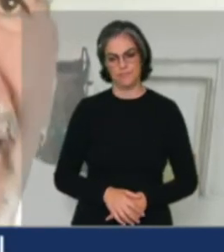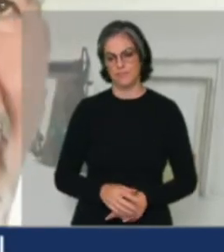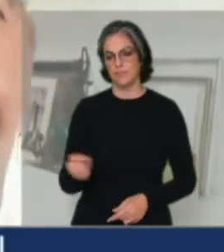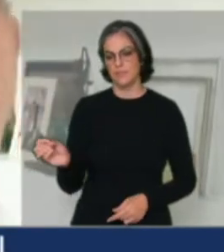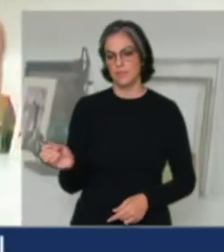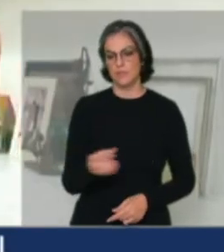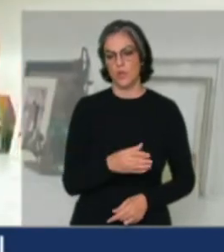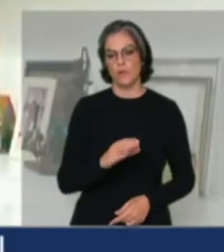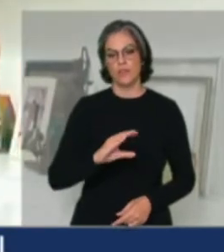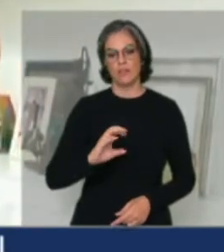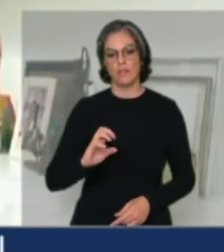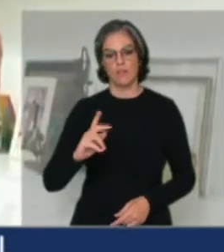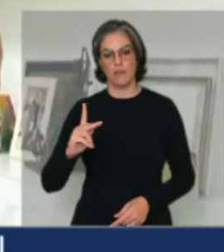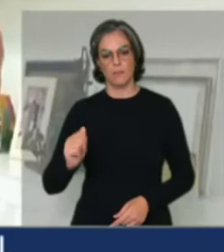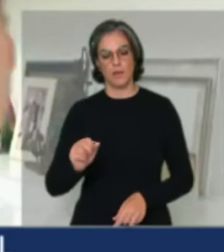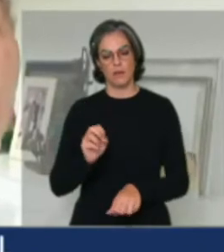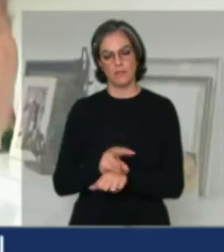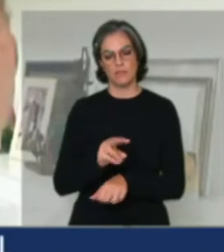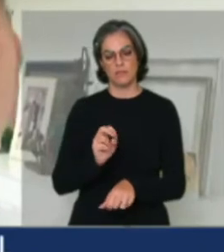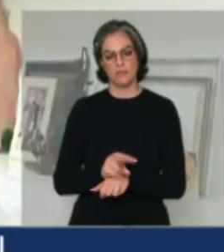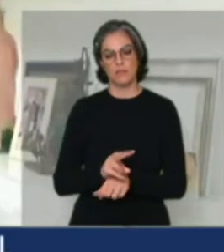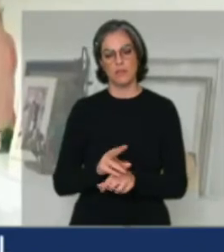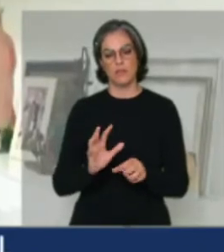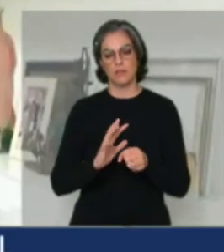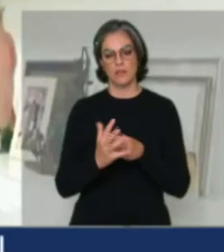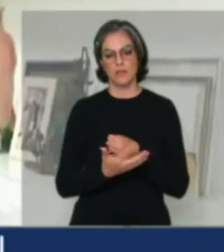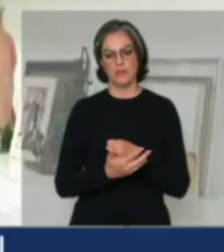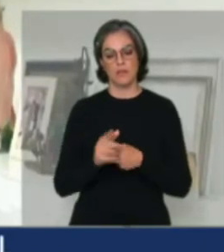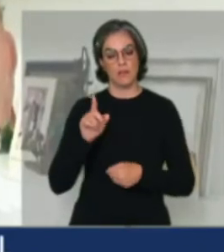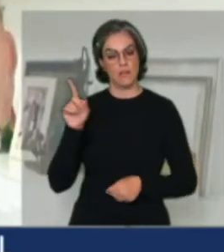INCLUSIVE, COM NOVA CEPA DO CORONAVÍRUS QUE ESTÁ ATACANDO O JAPÃO. SE A GENTE TIVESSE UM PRESIDENTE COM